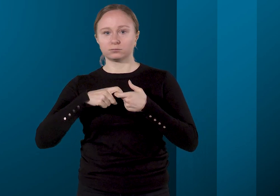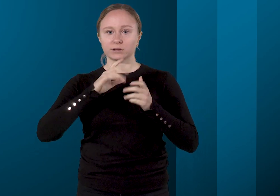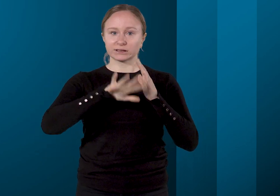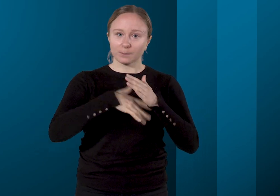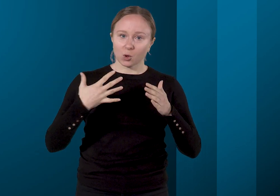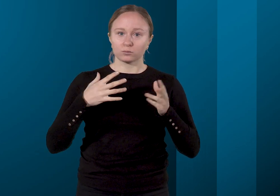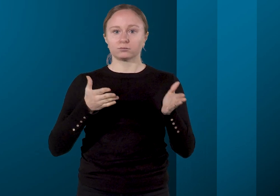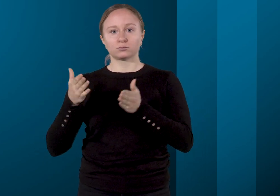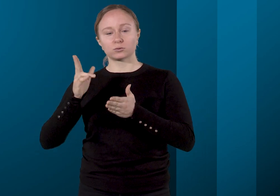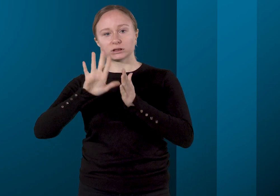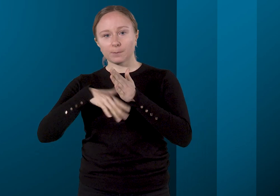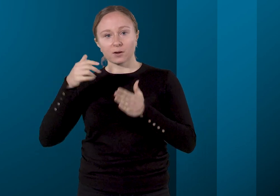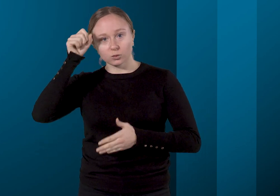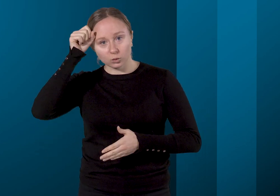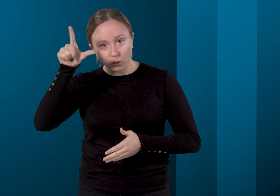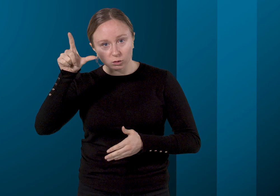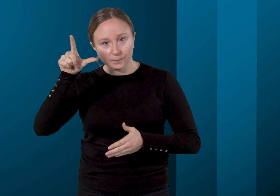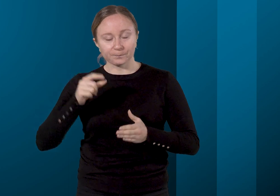om teckenspråk och teckenspråkig kultur.